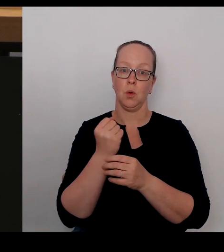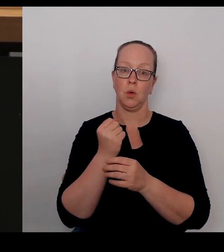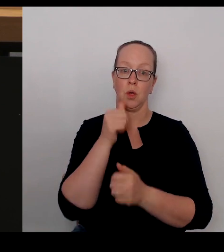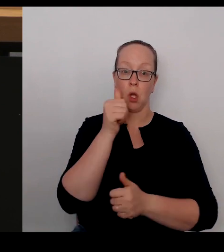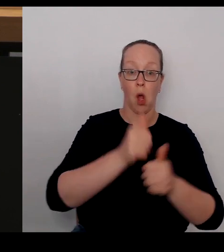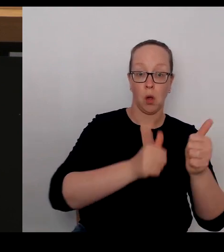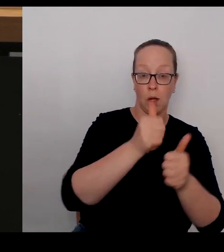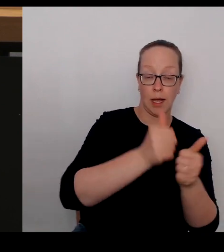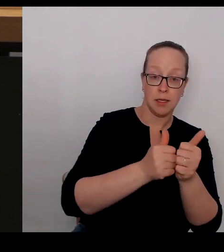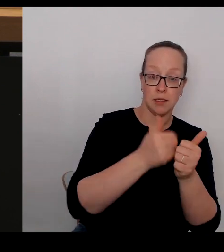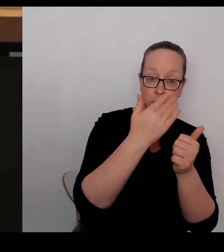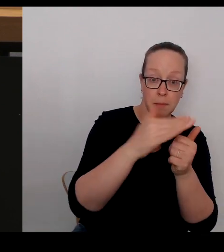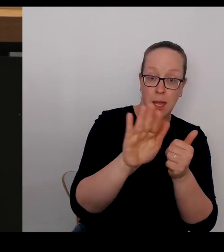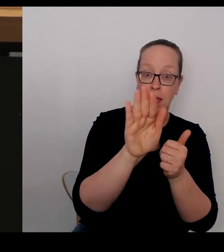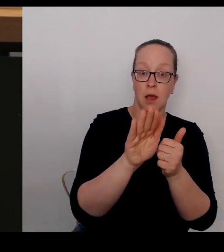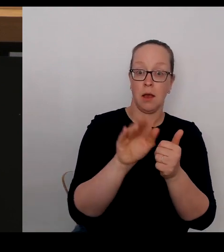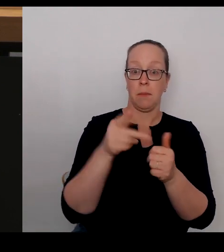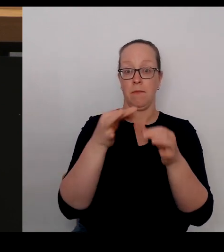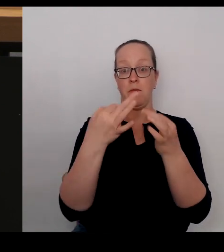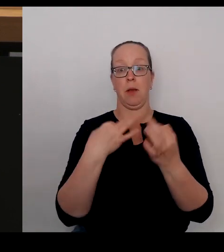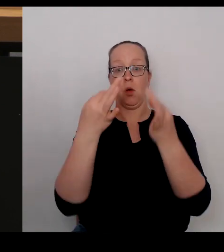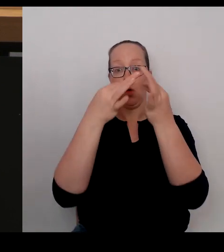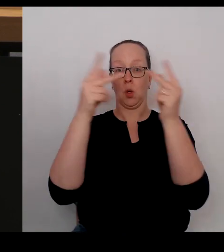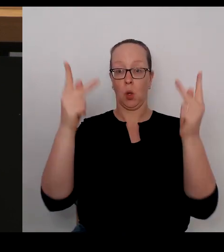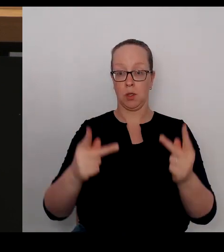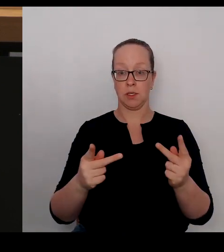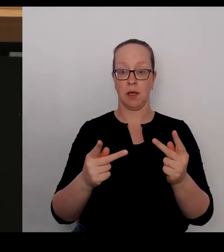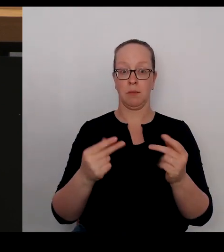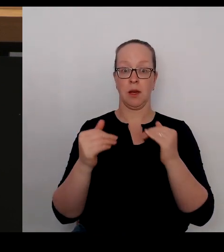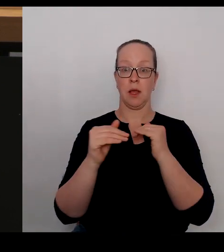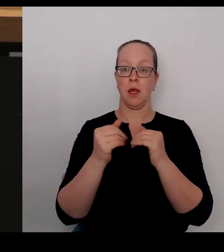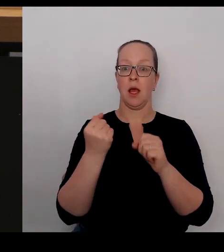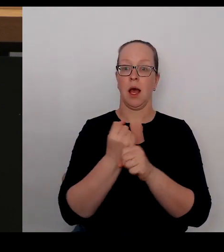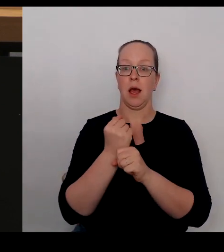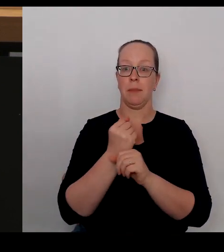Die Hauptstadtzulage, ob das das richtige Mittel ist, bleibt zu diskutieren.